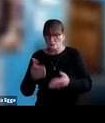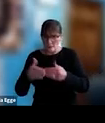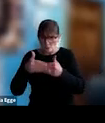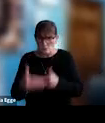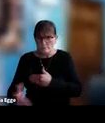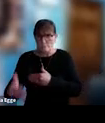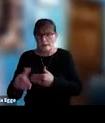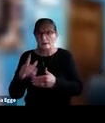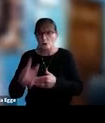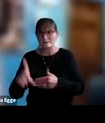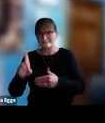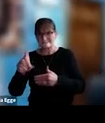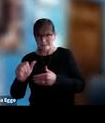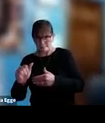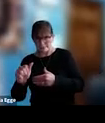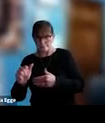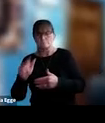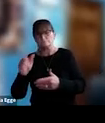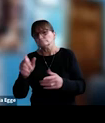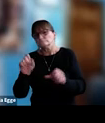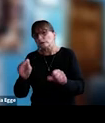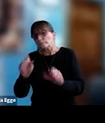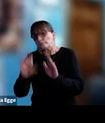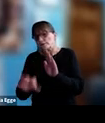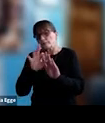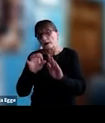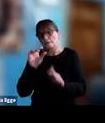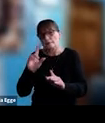son discapacitantes, pueden considerar que el consumo de sustancias del solicitante